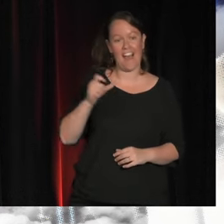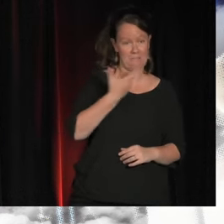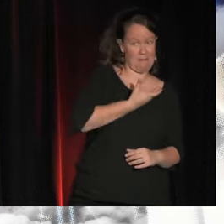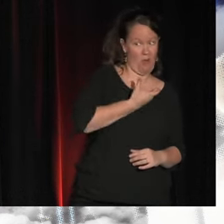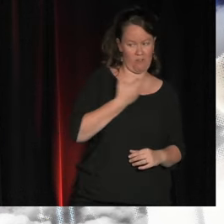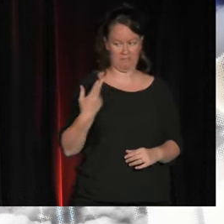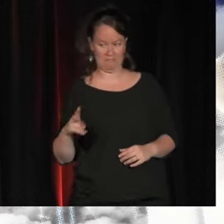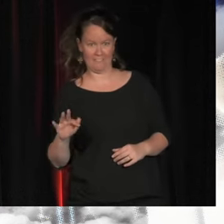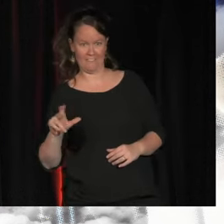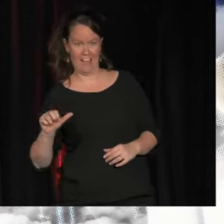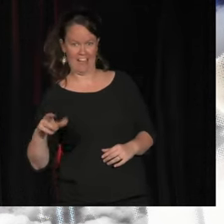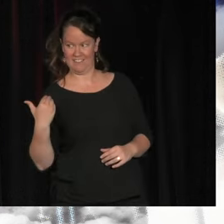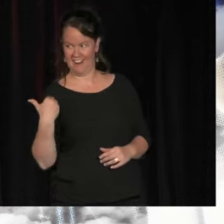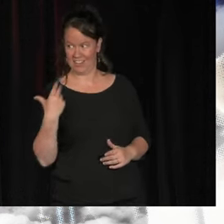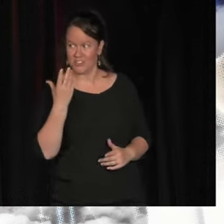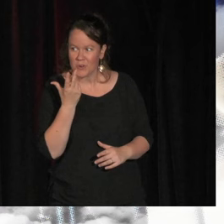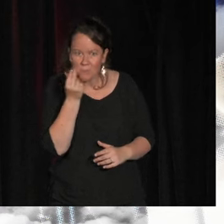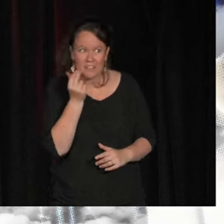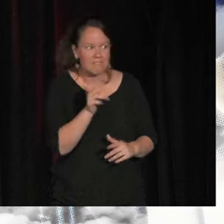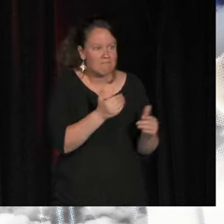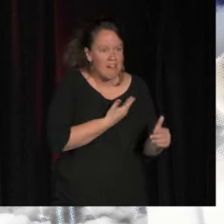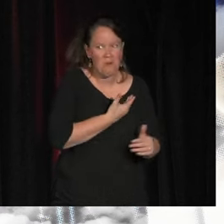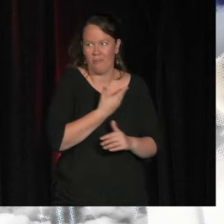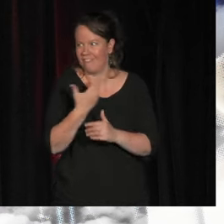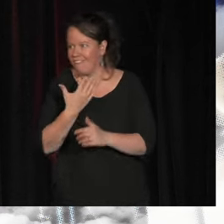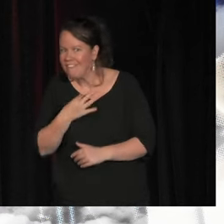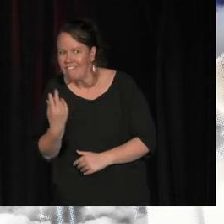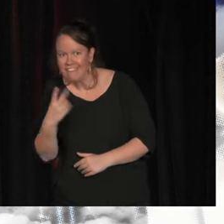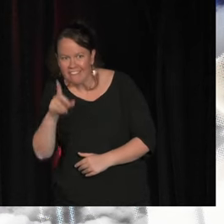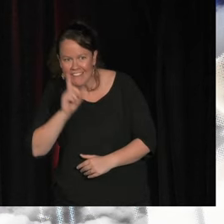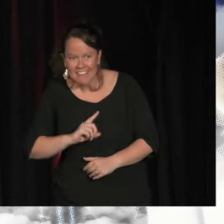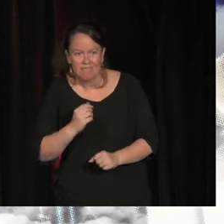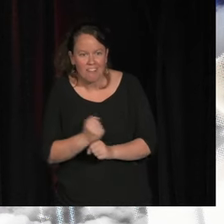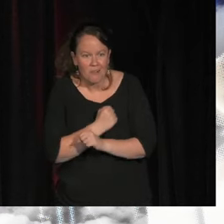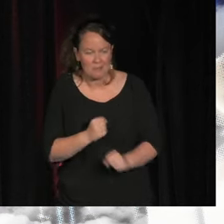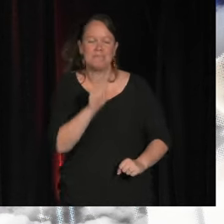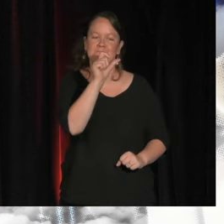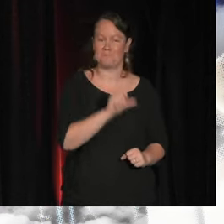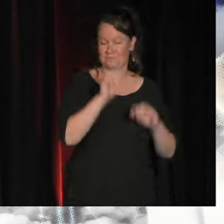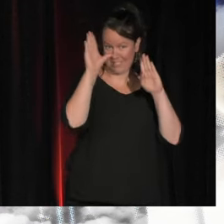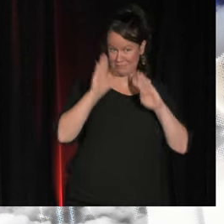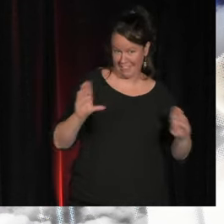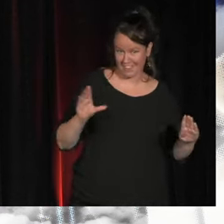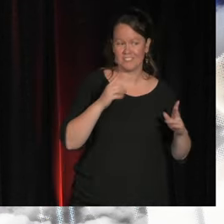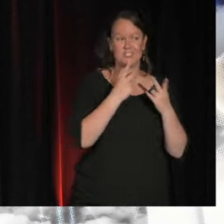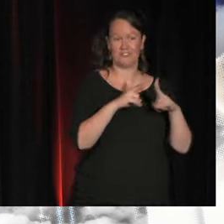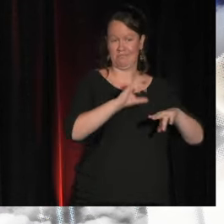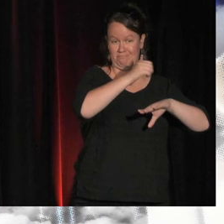j'ai appris ça il n'y a pas moins de 15 secondes, qui est égyptienne, ils ont trouvé une actrice qui vivait au Caire et ils faisaient les castings et les enregistrements par Skype.